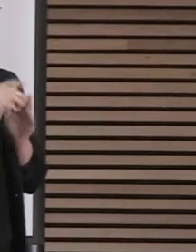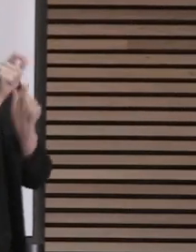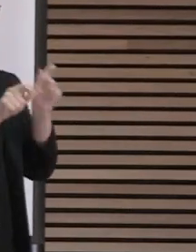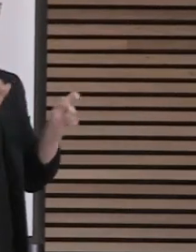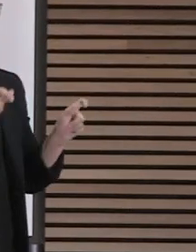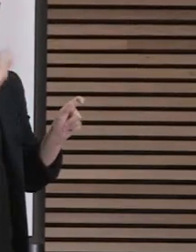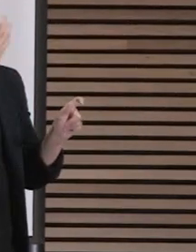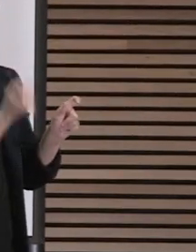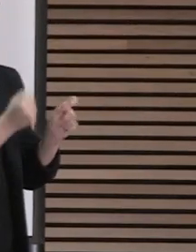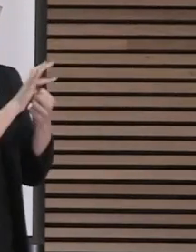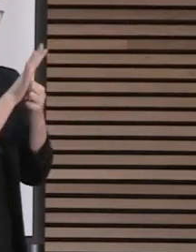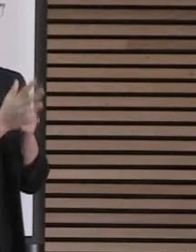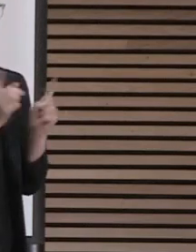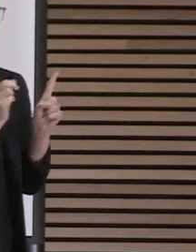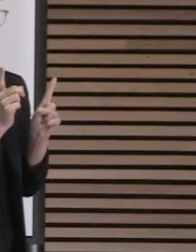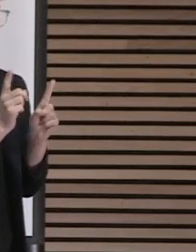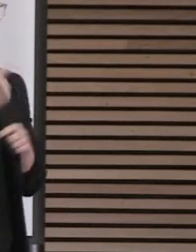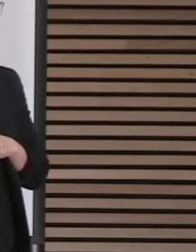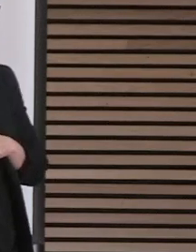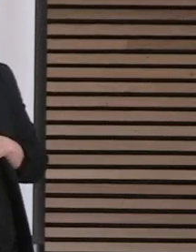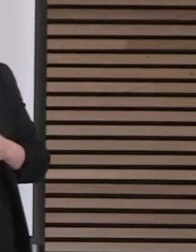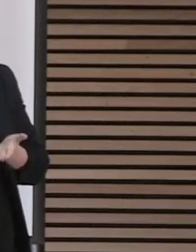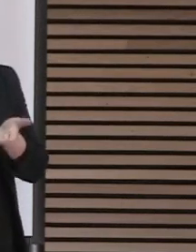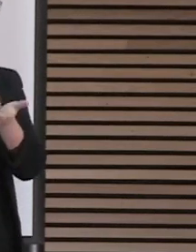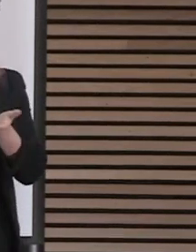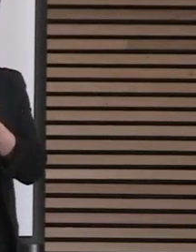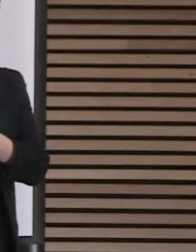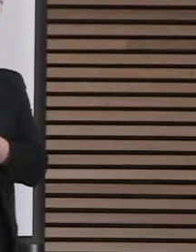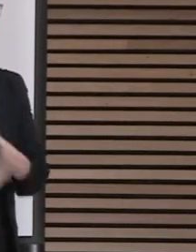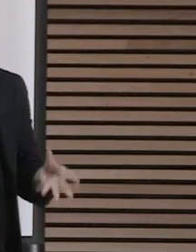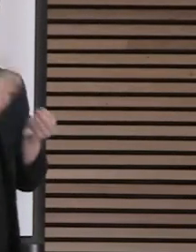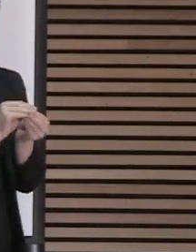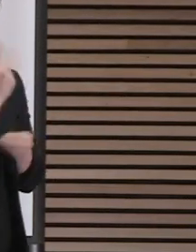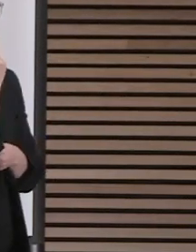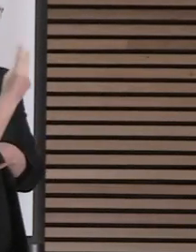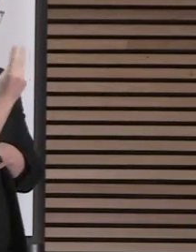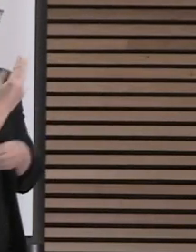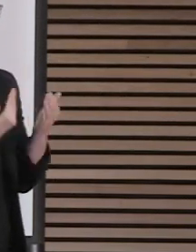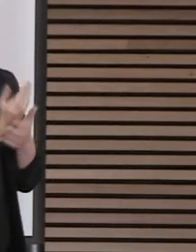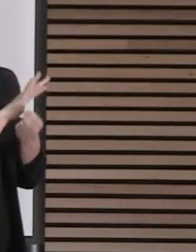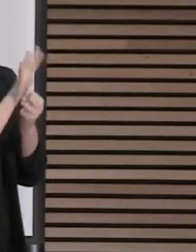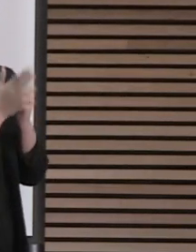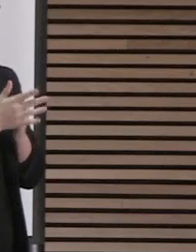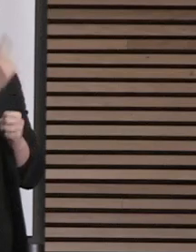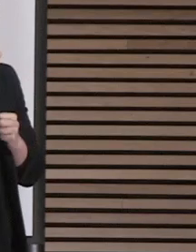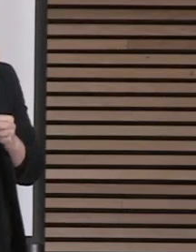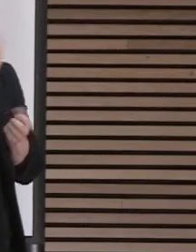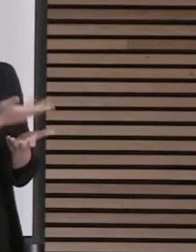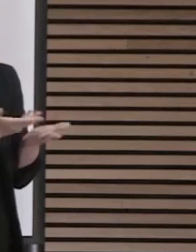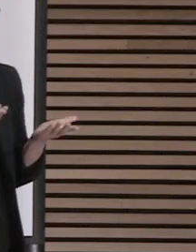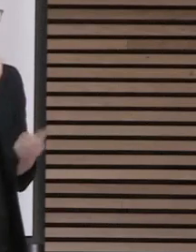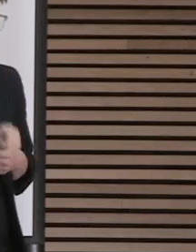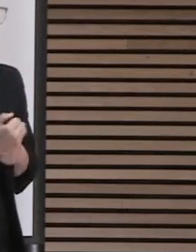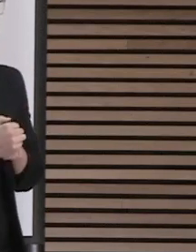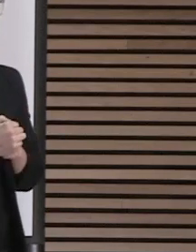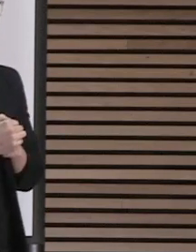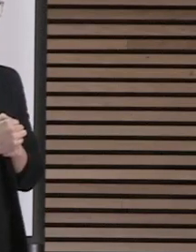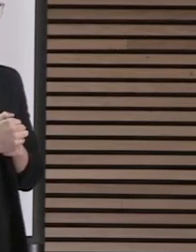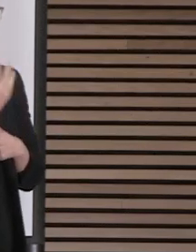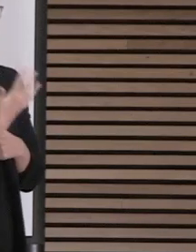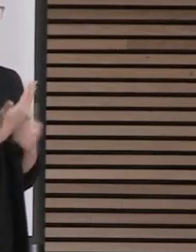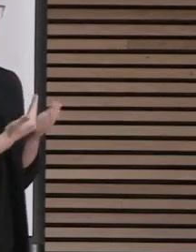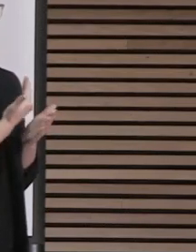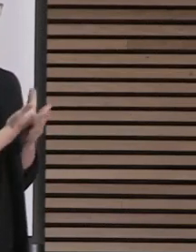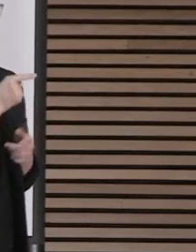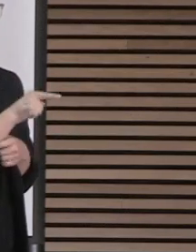poto. CAROLINE